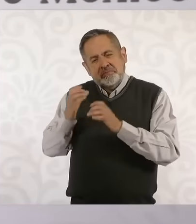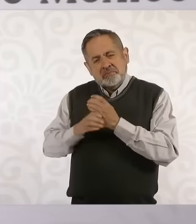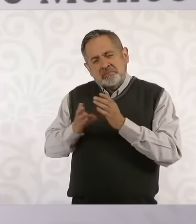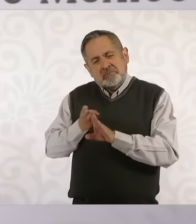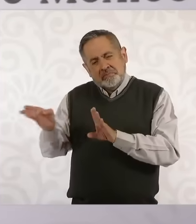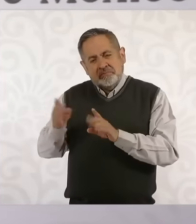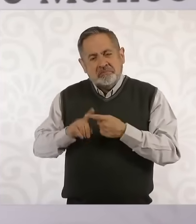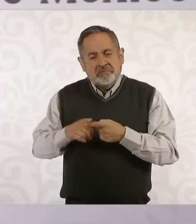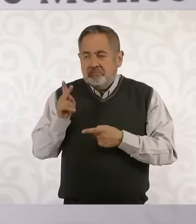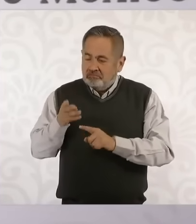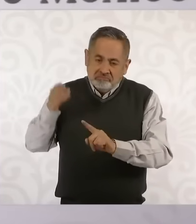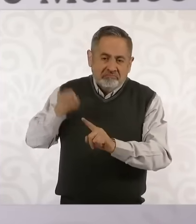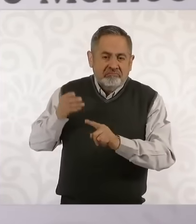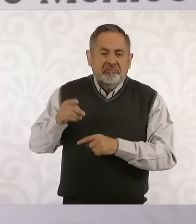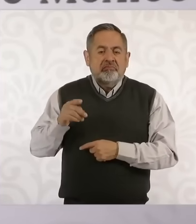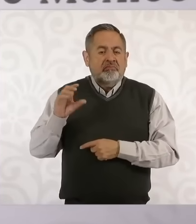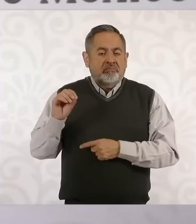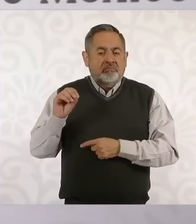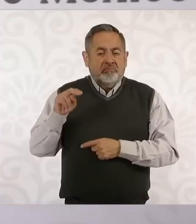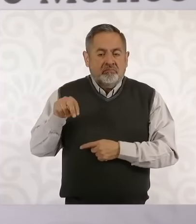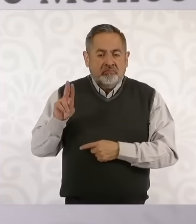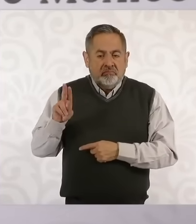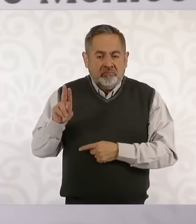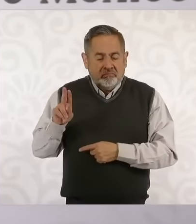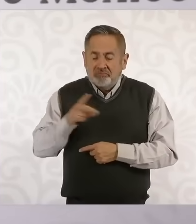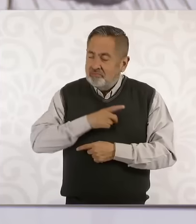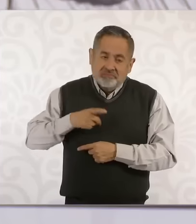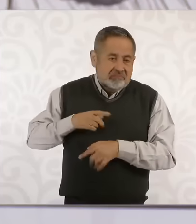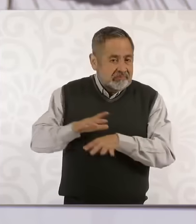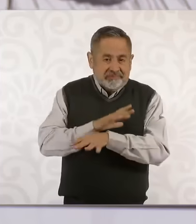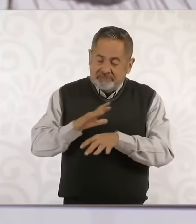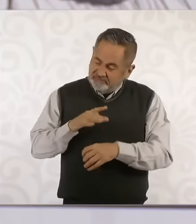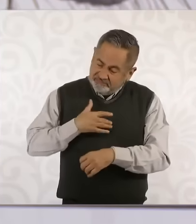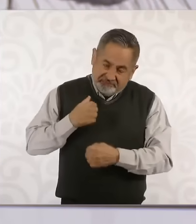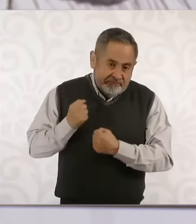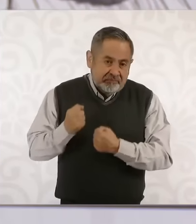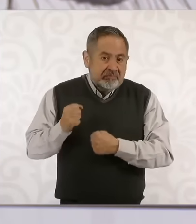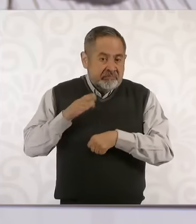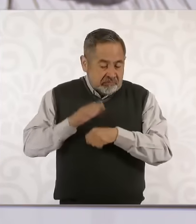pero Naciones Unidas tiene que fortalecerse,